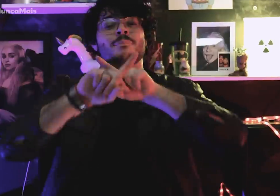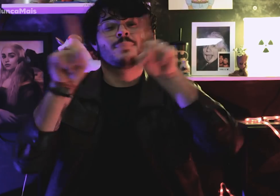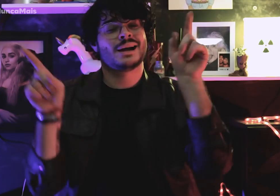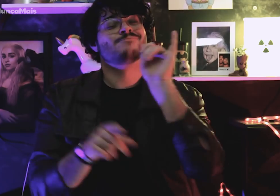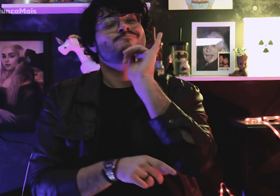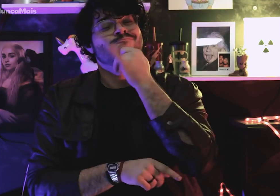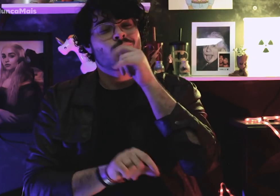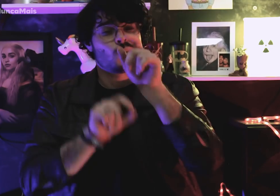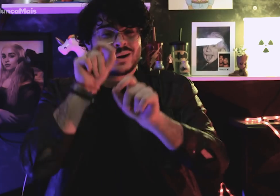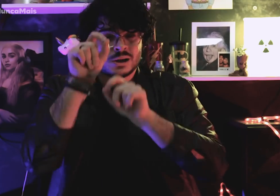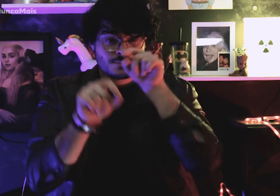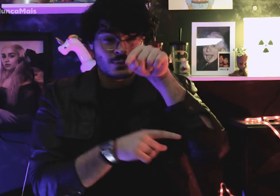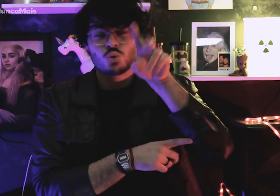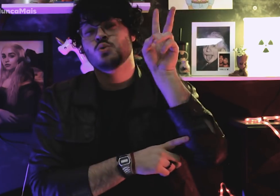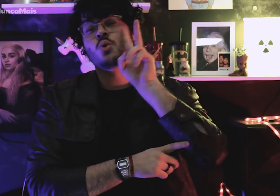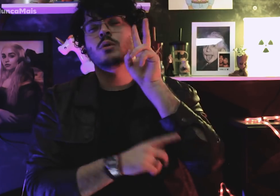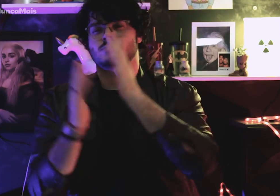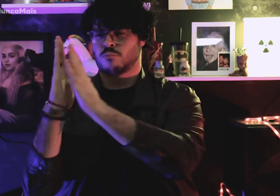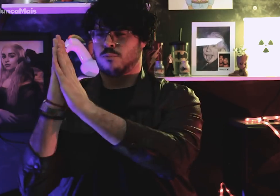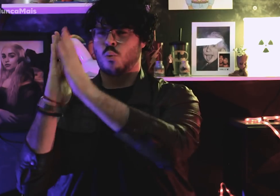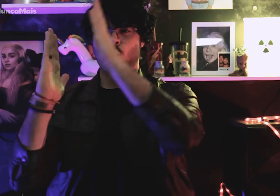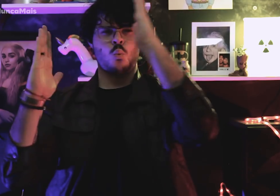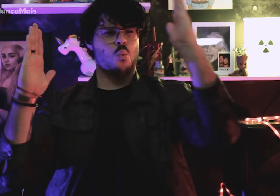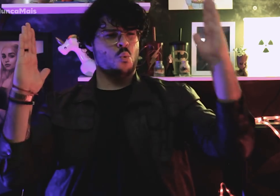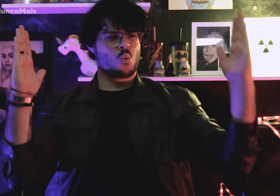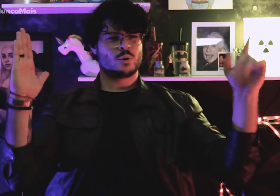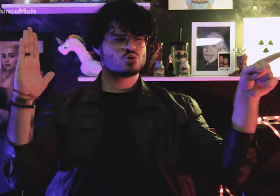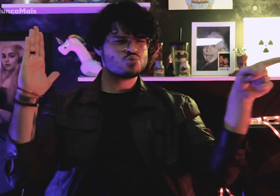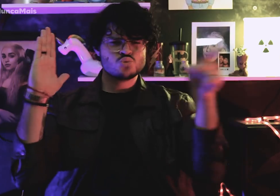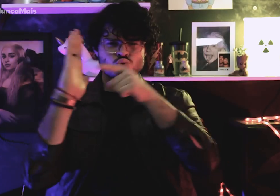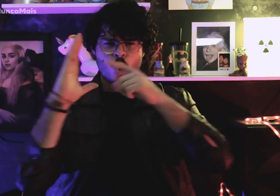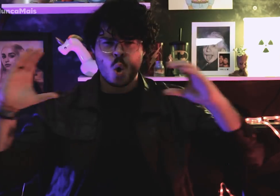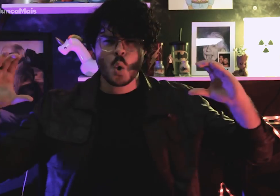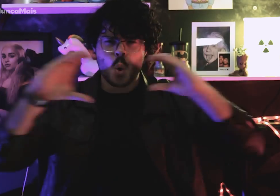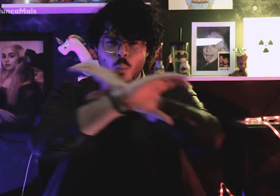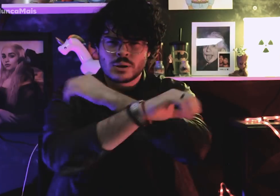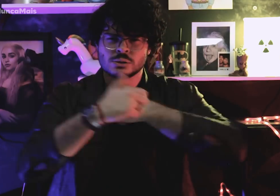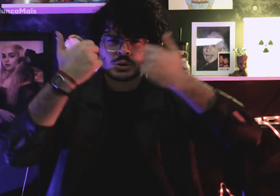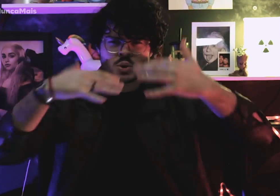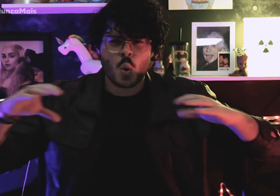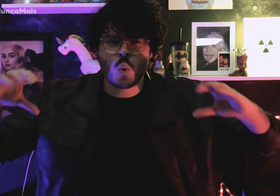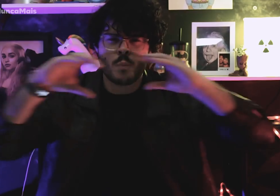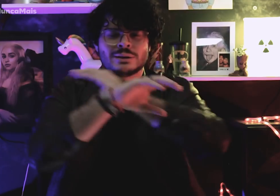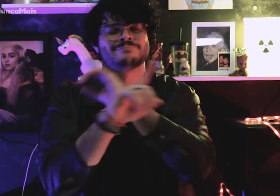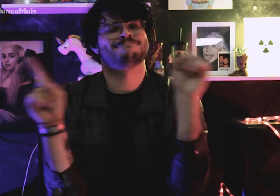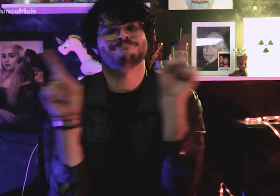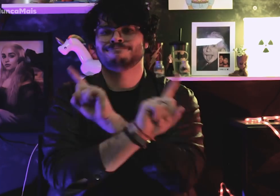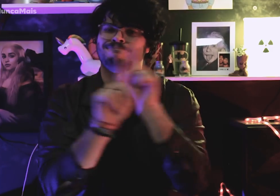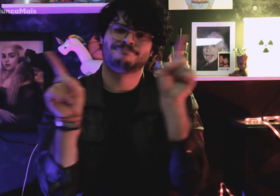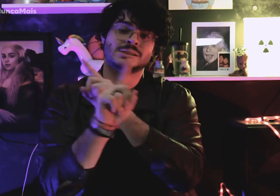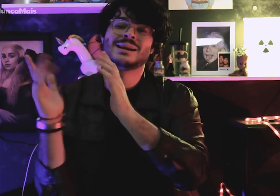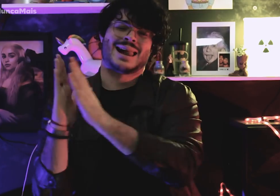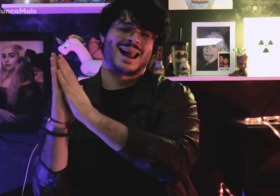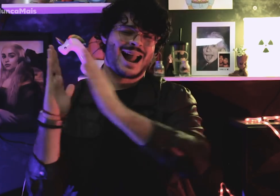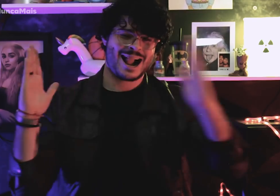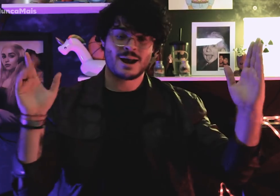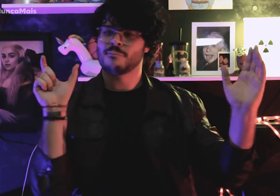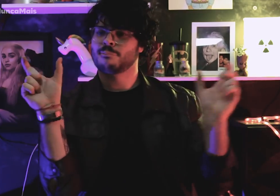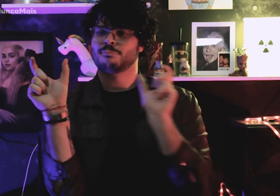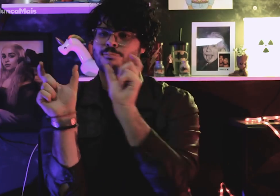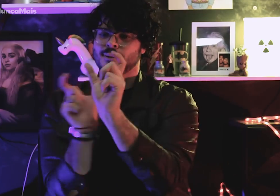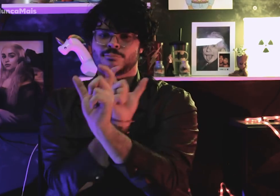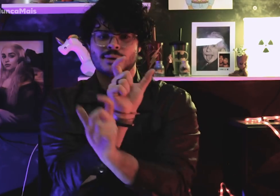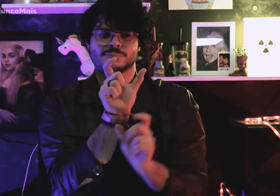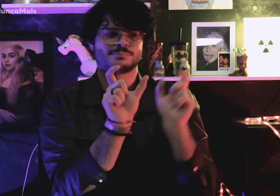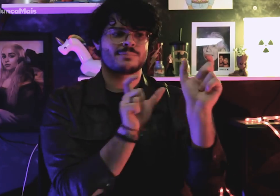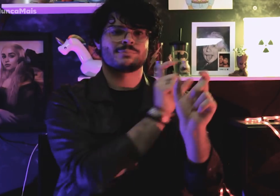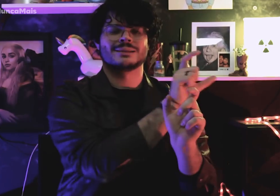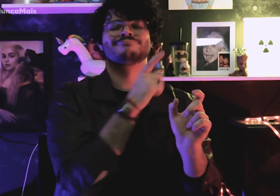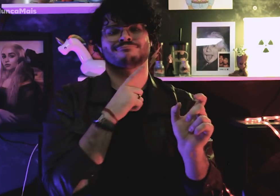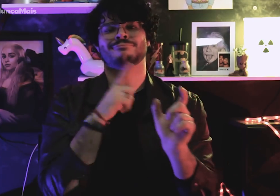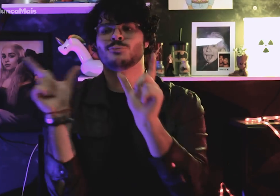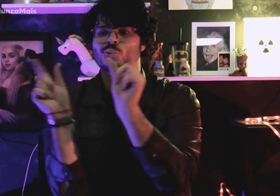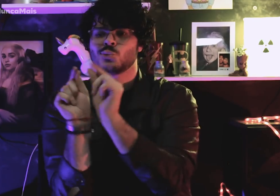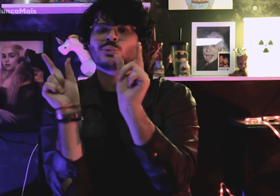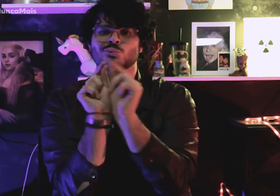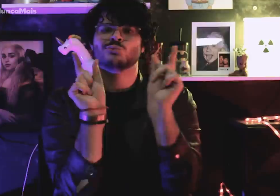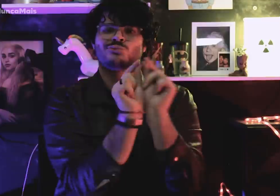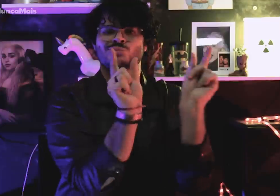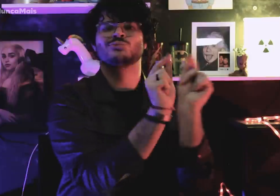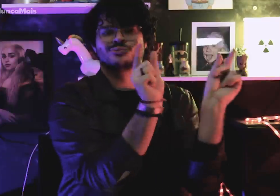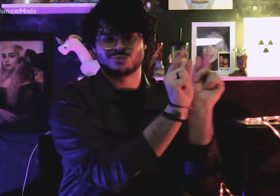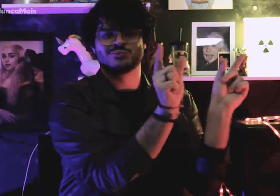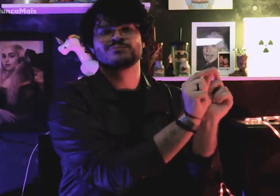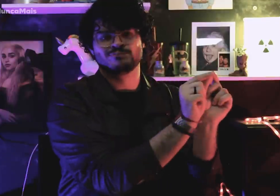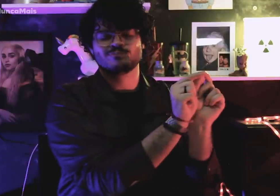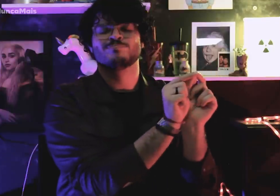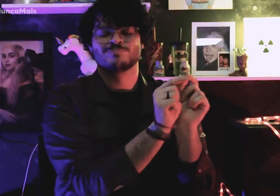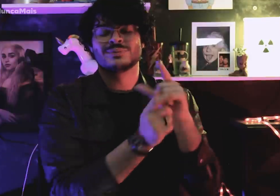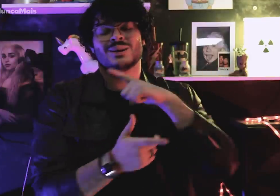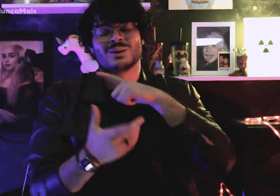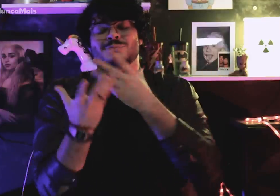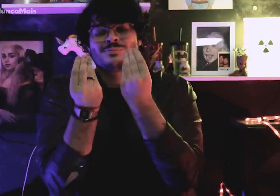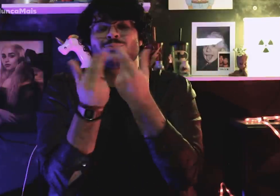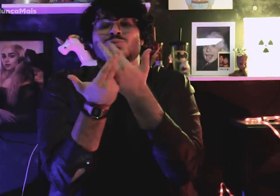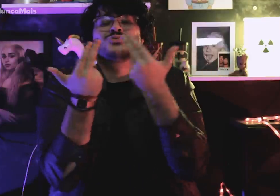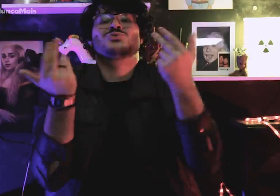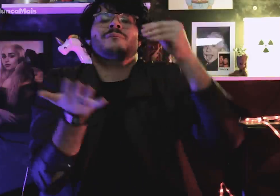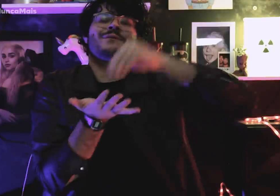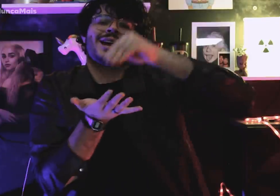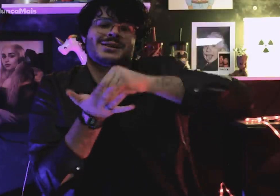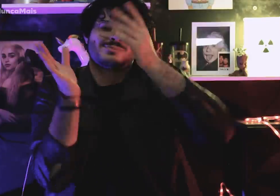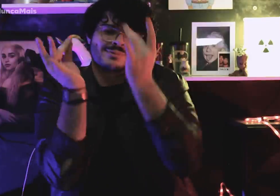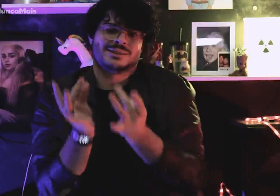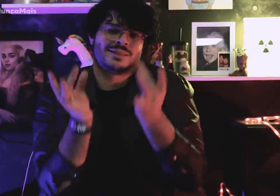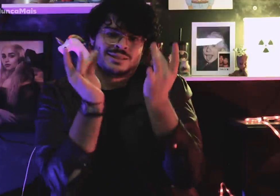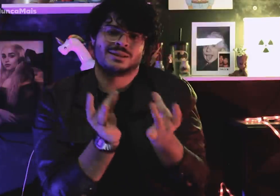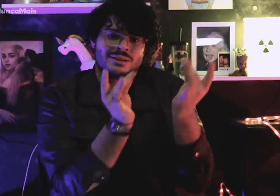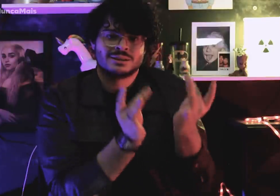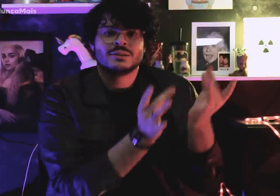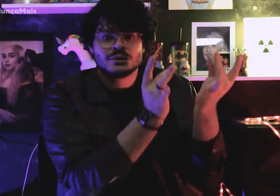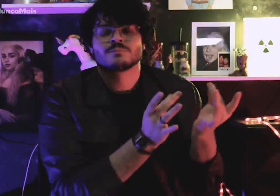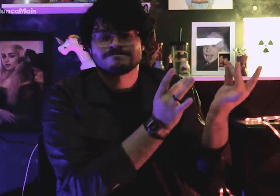Mas infelizmente a história não está completa, pois precisei resumir, faltaram alguns detalhes.